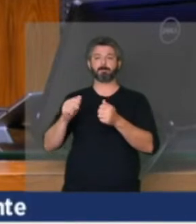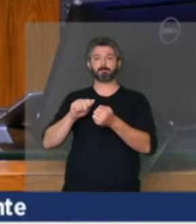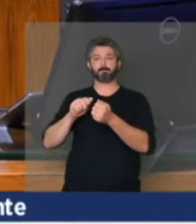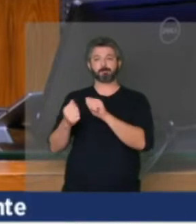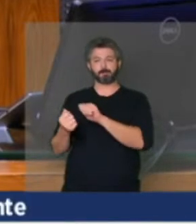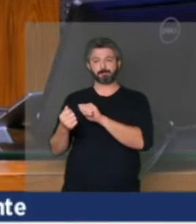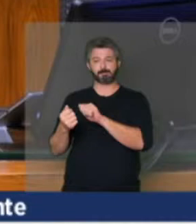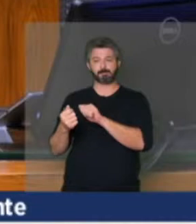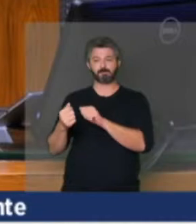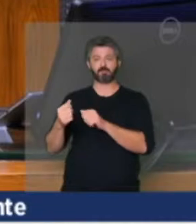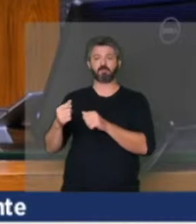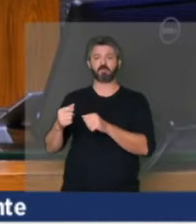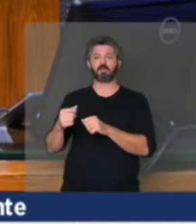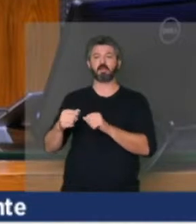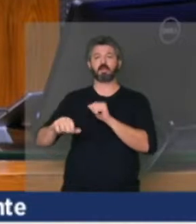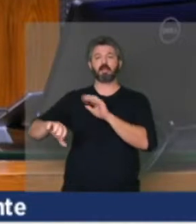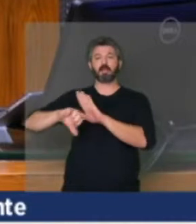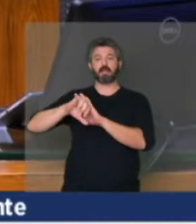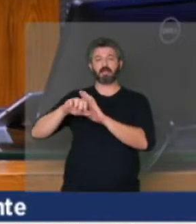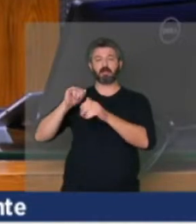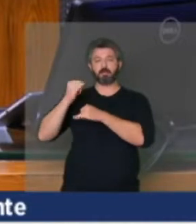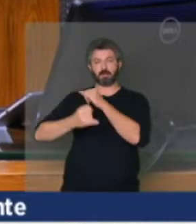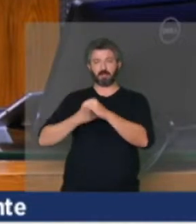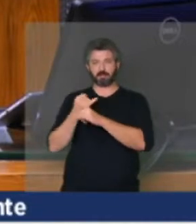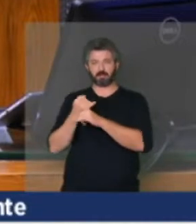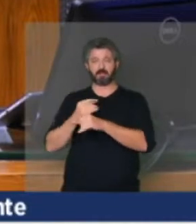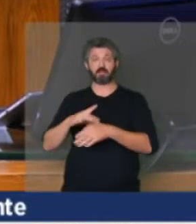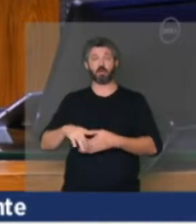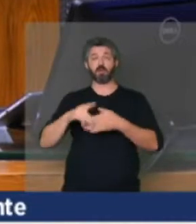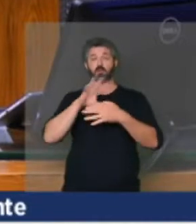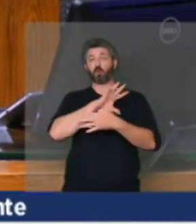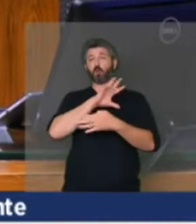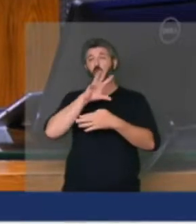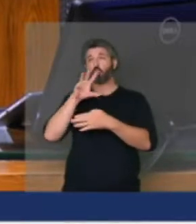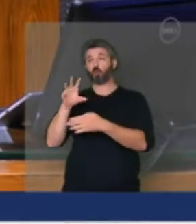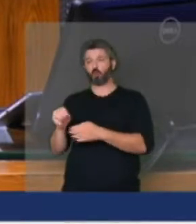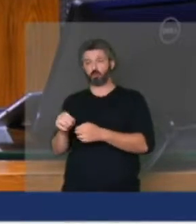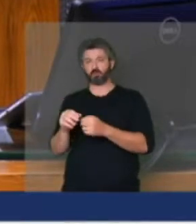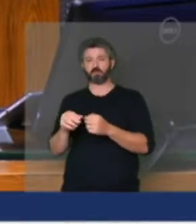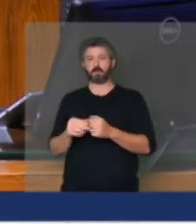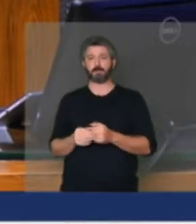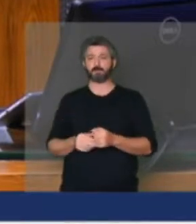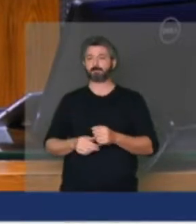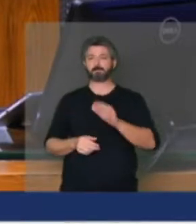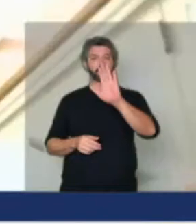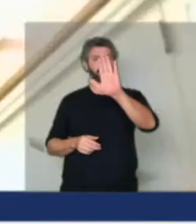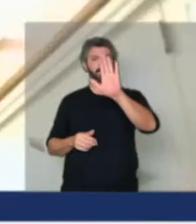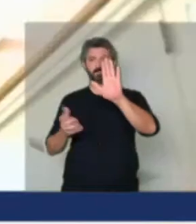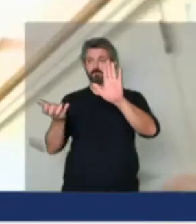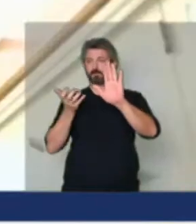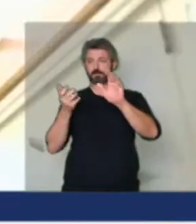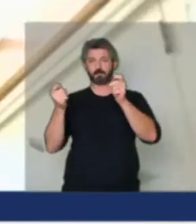SOBRE CONVERSÃO CONVERSÃO SOBRE CRIMES CIBERNÉTICOS VAMOS OUVIR TODOS OS TEMPOS DE LÍDER. [DEPUTADO]: GOSTARIA SE POSSÍVEL USAR A PALAVRA ANTES DE IR PARA O PRÓXIMO ASSUNTO PORQUE EU QUERO FALAR